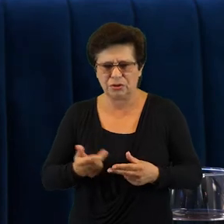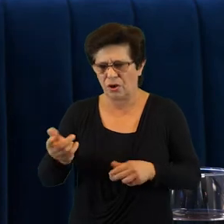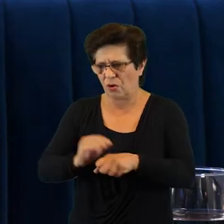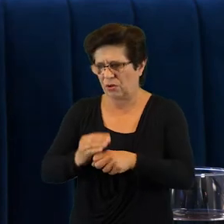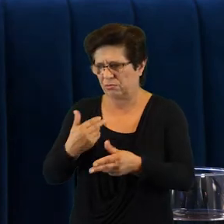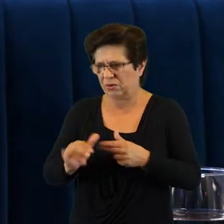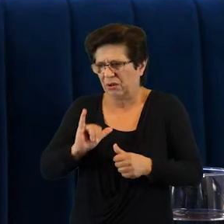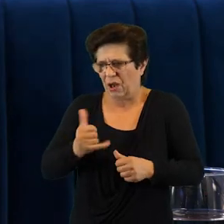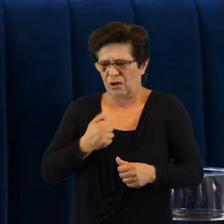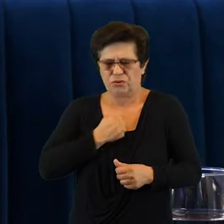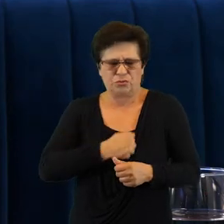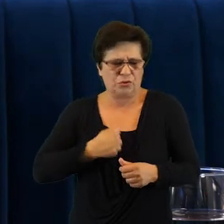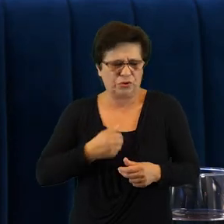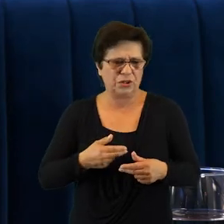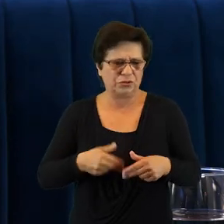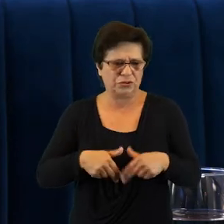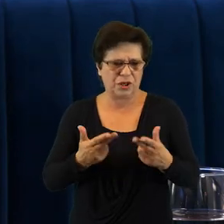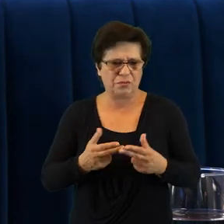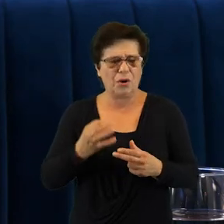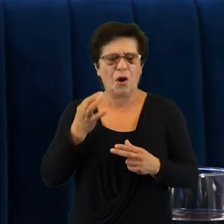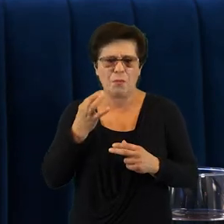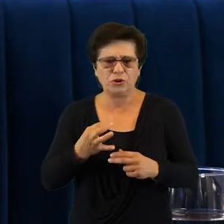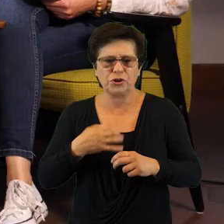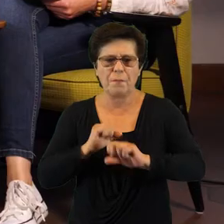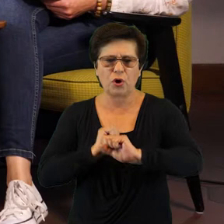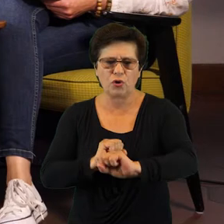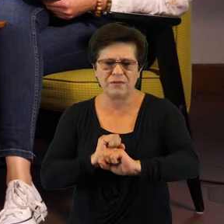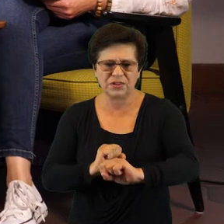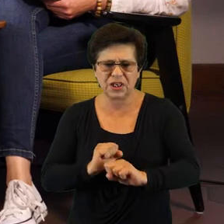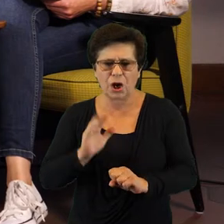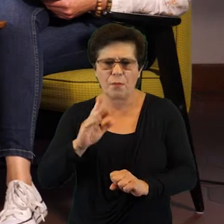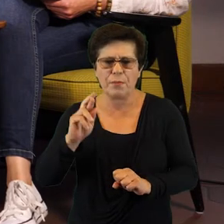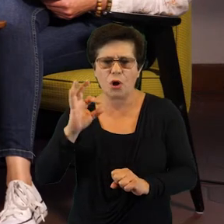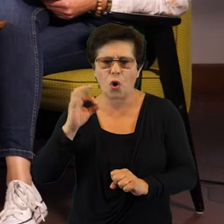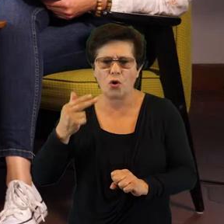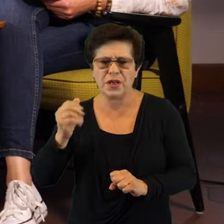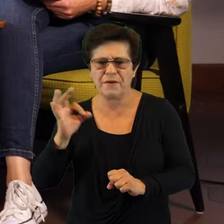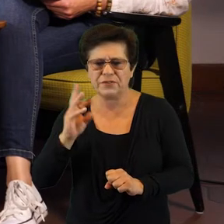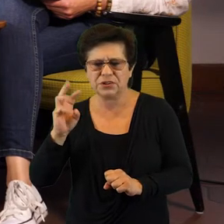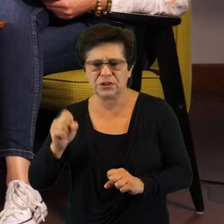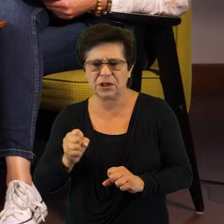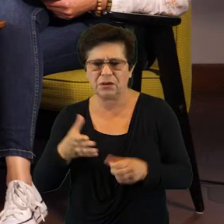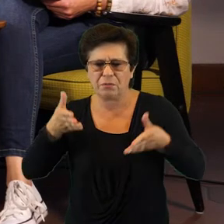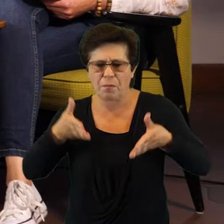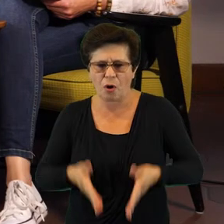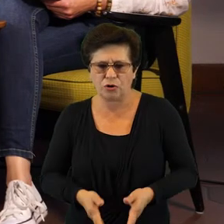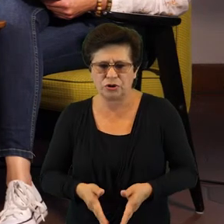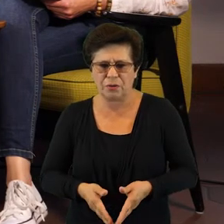"No taki smutny dzień, bo chowamy dzisiaj poetę Broniewskiego, naszego kolegę, wielkiego poetę". On mówi: "Kolego, to jest wspaniały dzień.